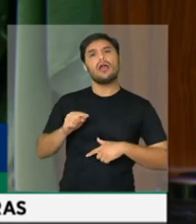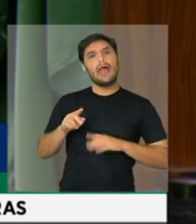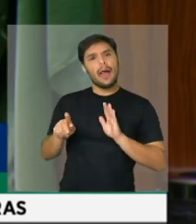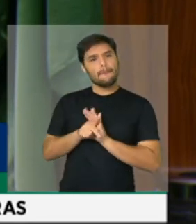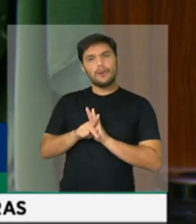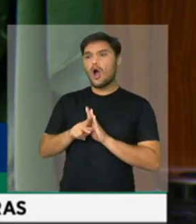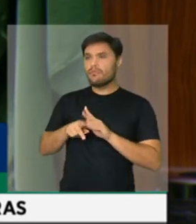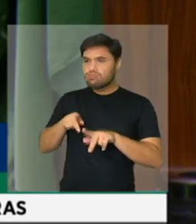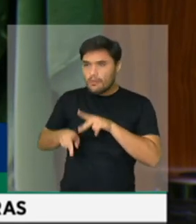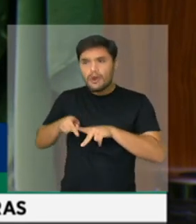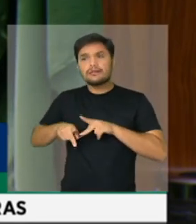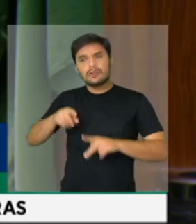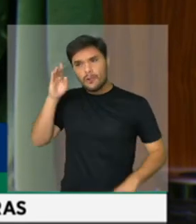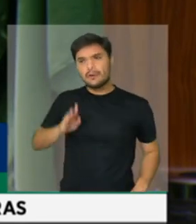VAMOS DEFENDER... AS POLÍTICAS PÚBLICAS E FALAR